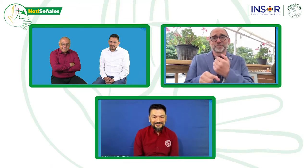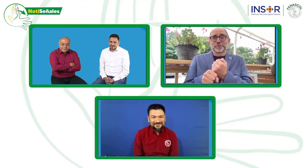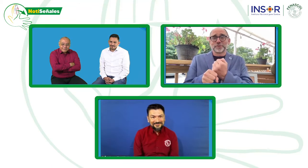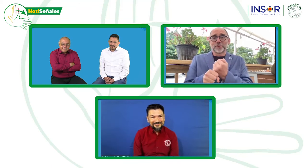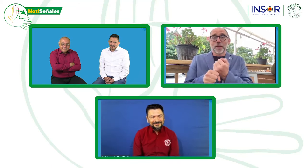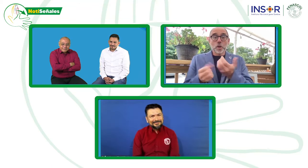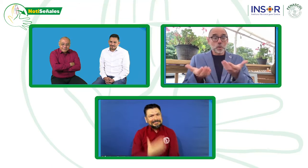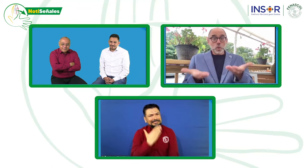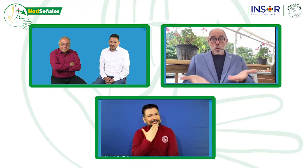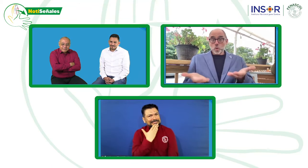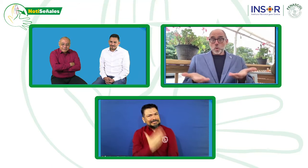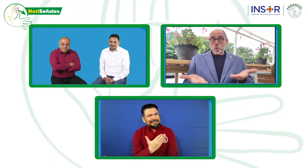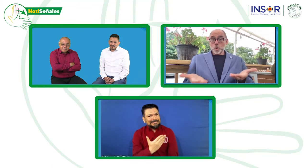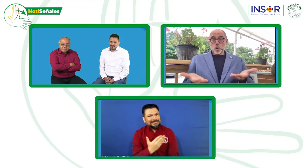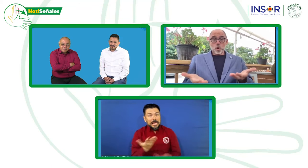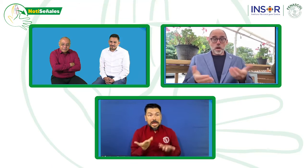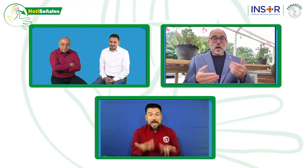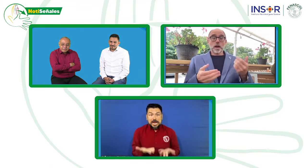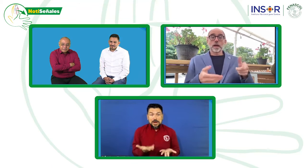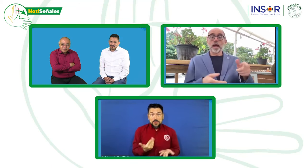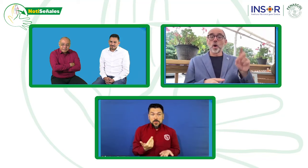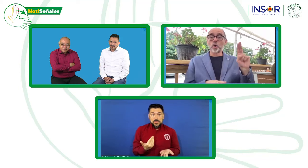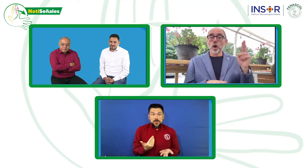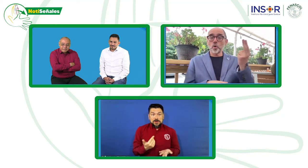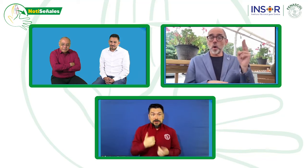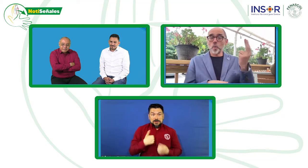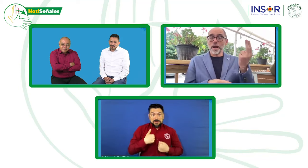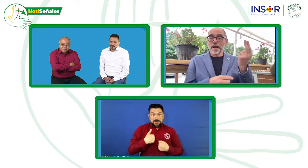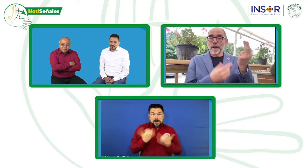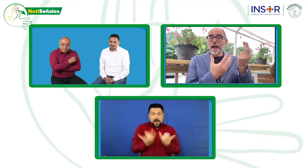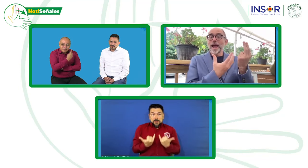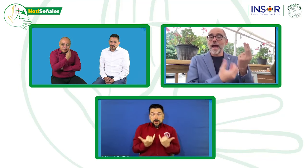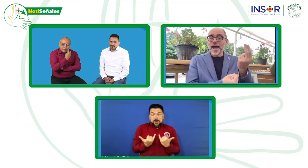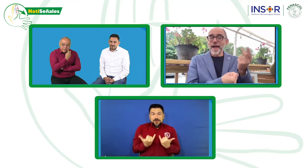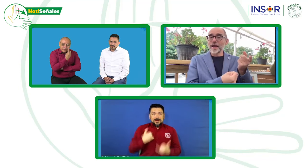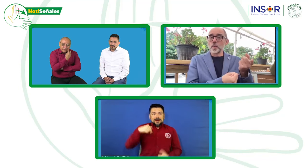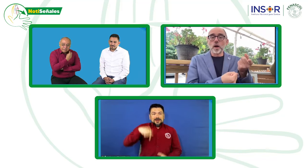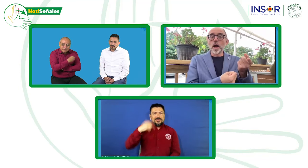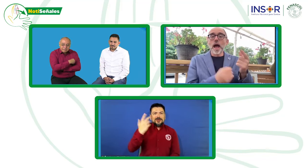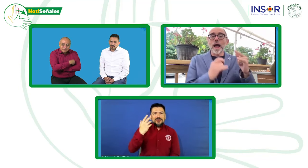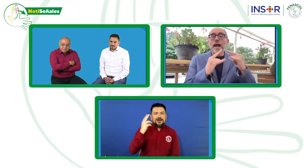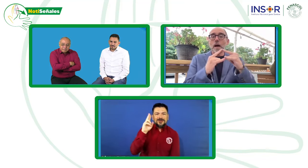un ejemplo para los niños sordos en Colombia y en